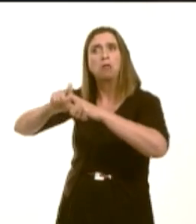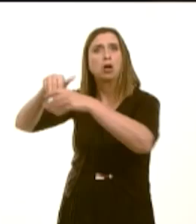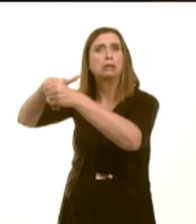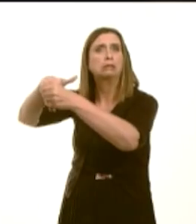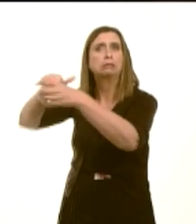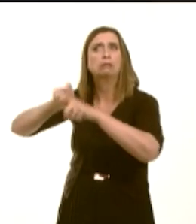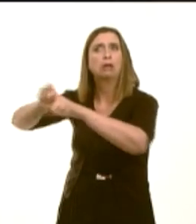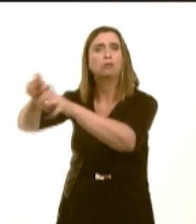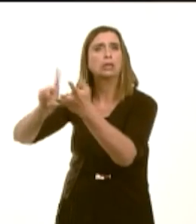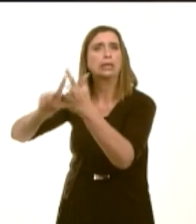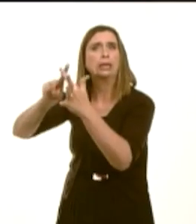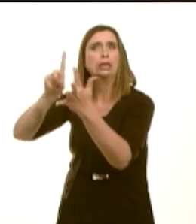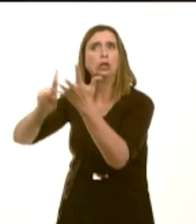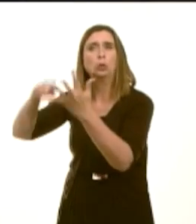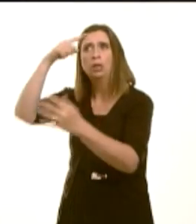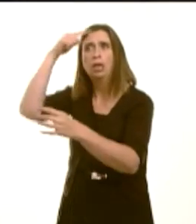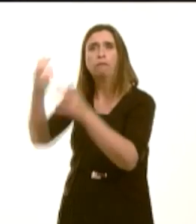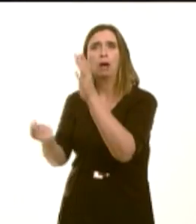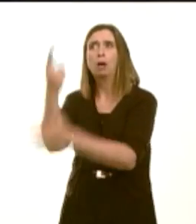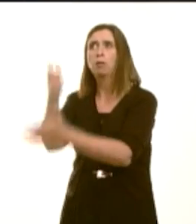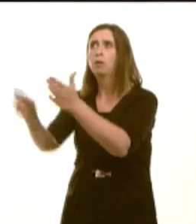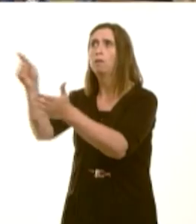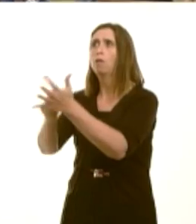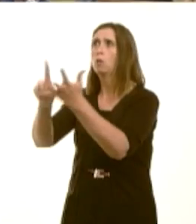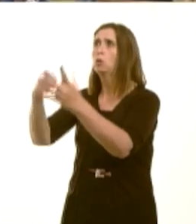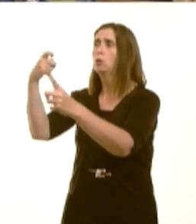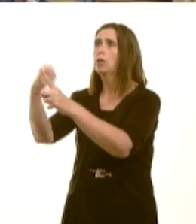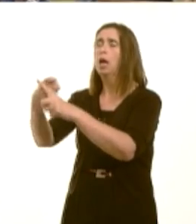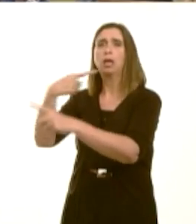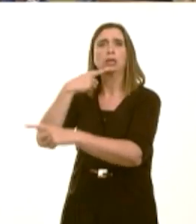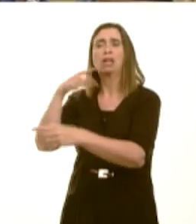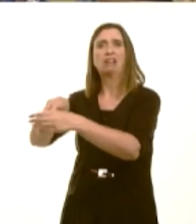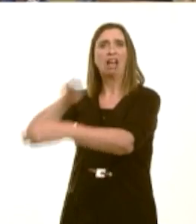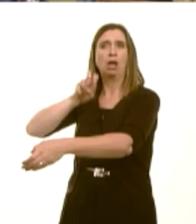gyfansoddiad y ddwy wlad, yn Neddf Hawliau Dynol 1998, yn cael ei gwarchod?